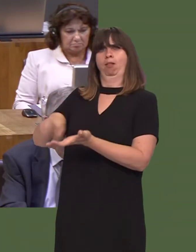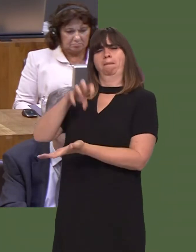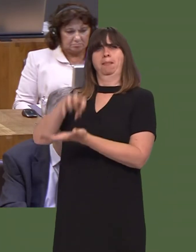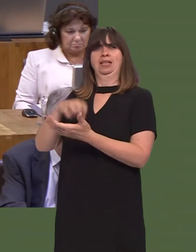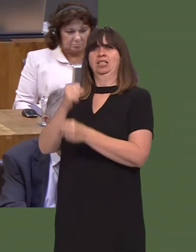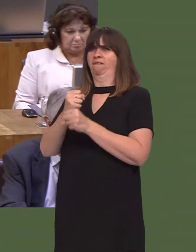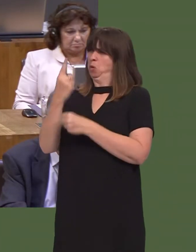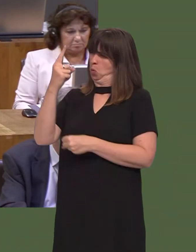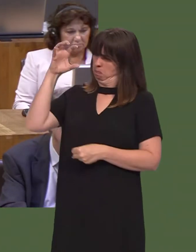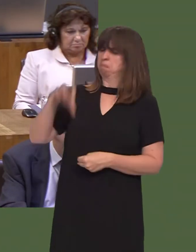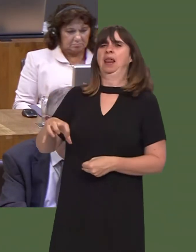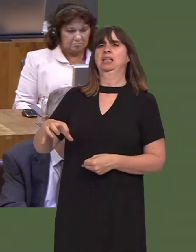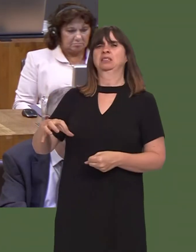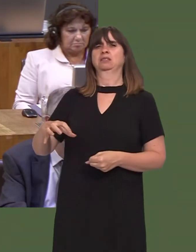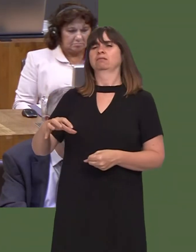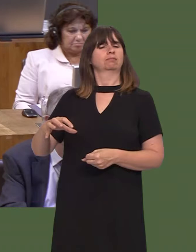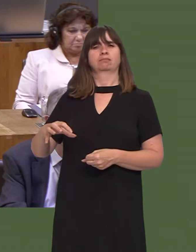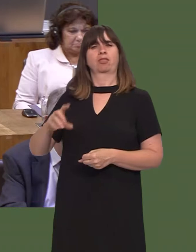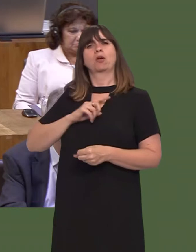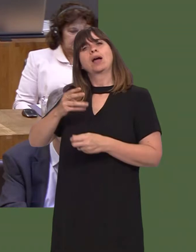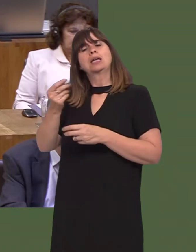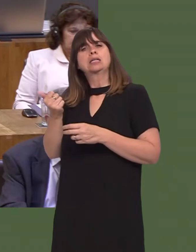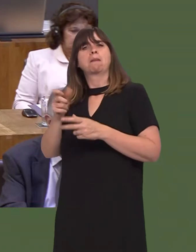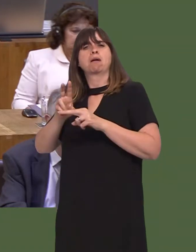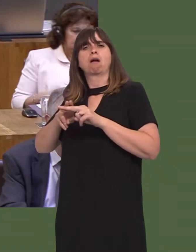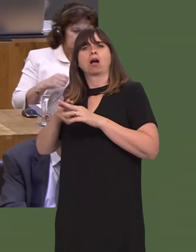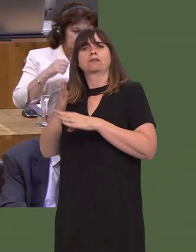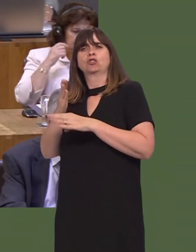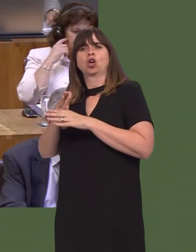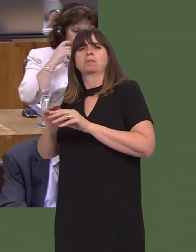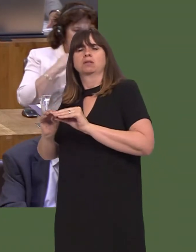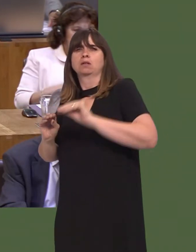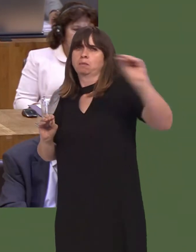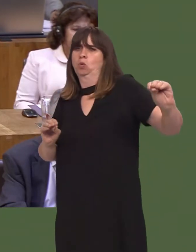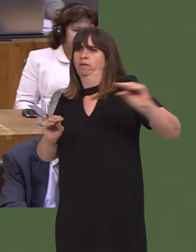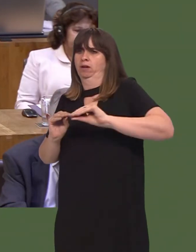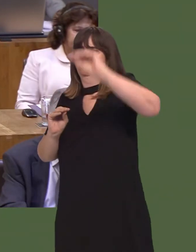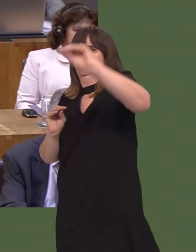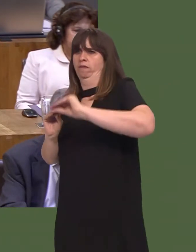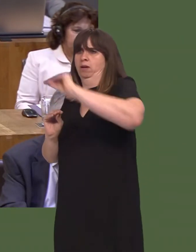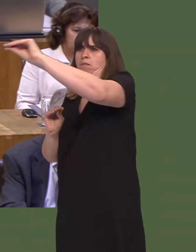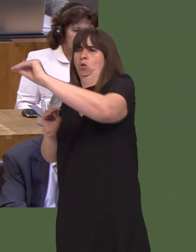wrth gwrs, mae hynnyín rhywbeth rym niín moyn sicrhau syín datblygu eto yn y pen draw.